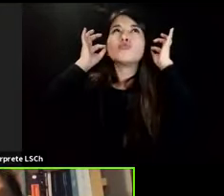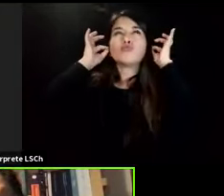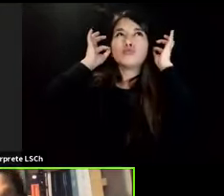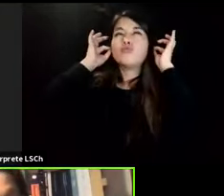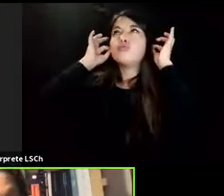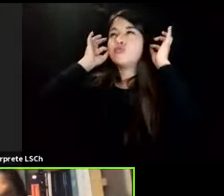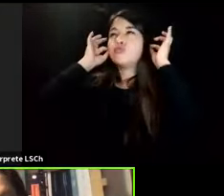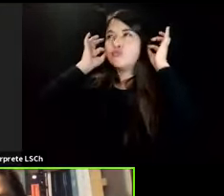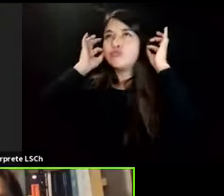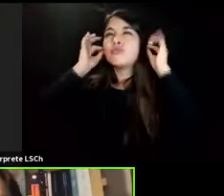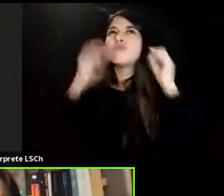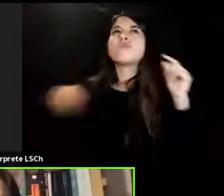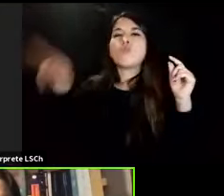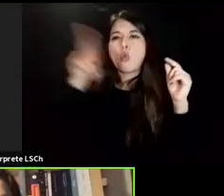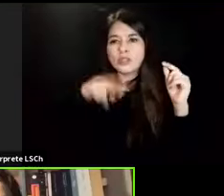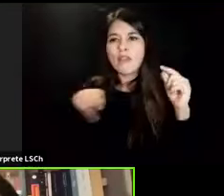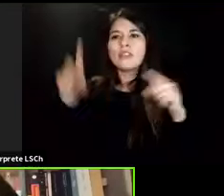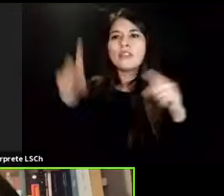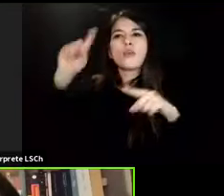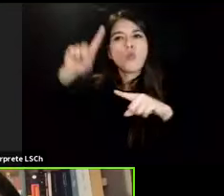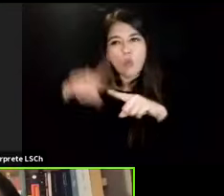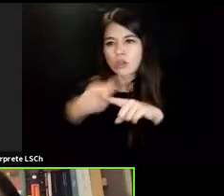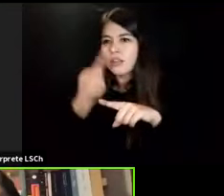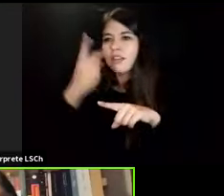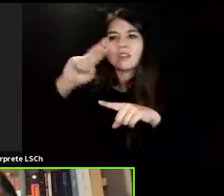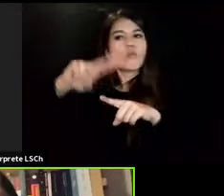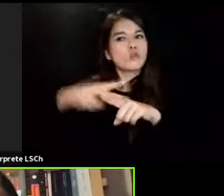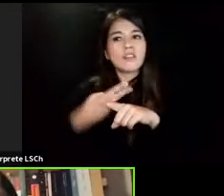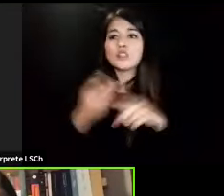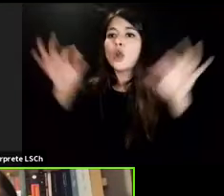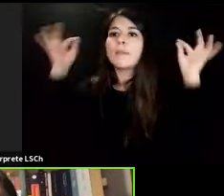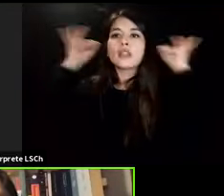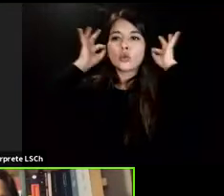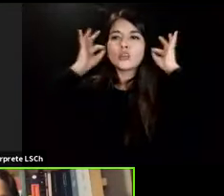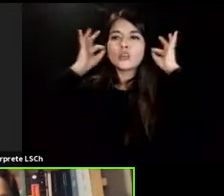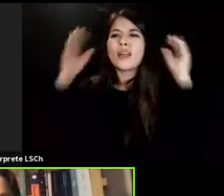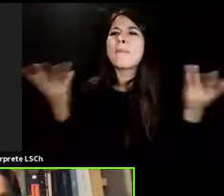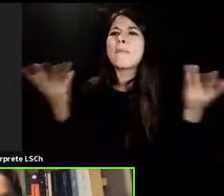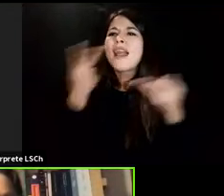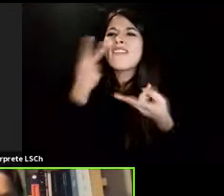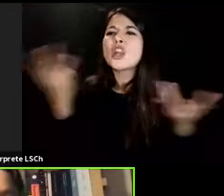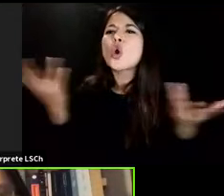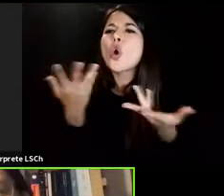muchas veces y sin mirar el texto escuchándolo para ver cómo suena entonces yo siempre he tenido la